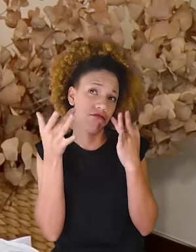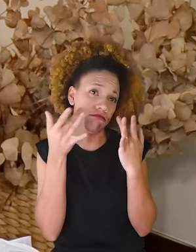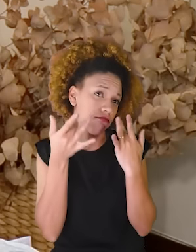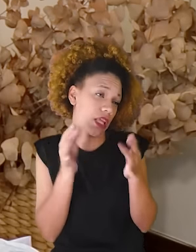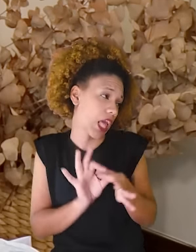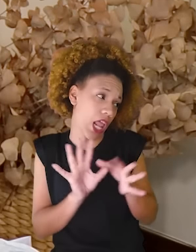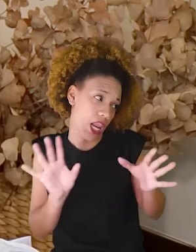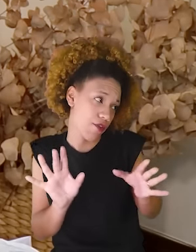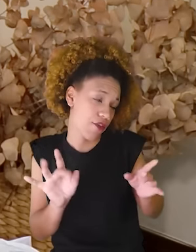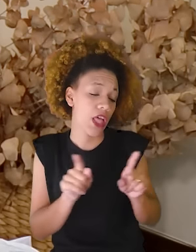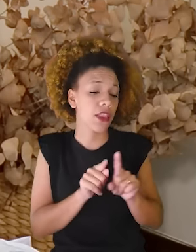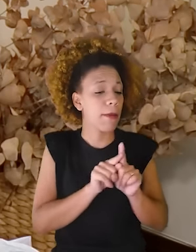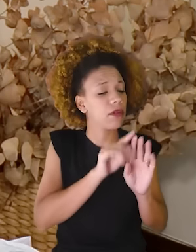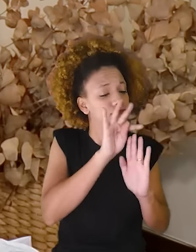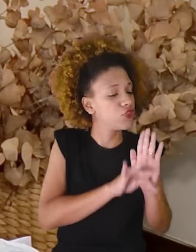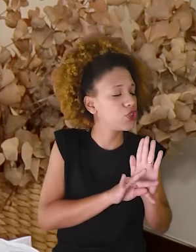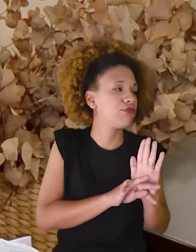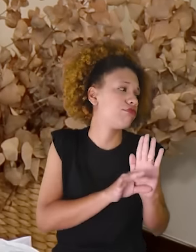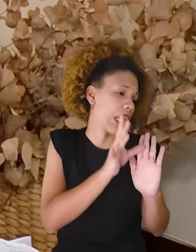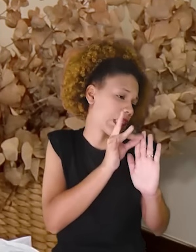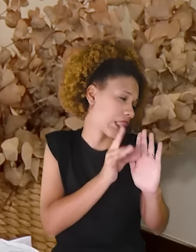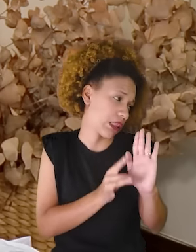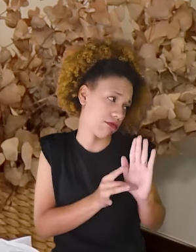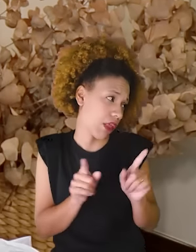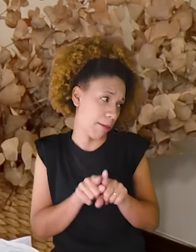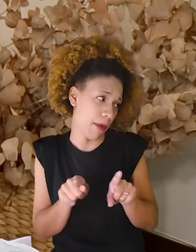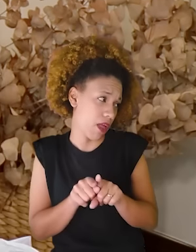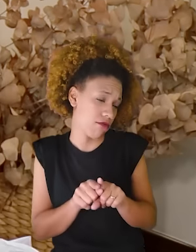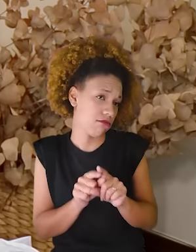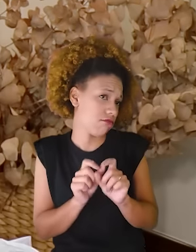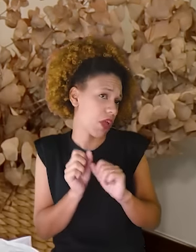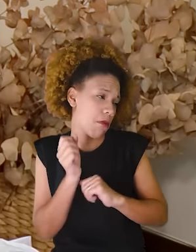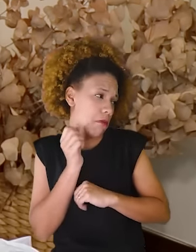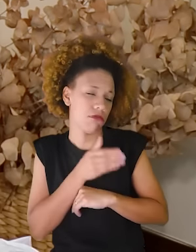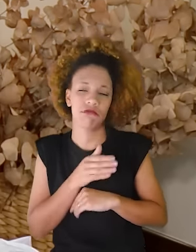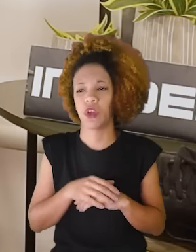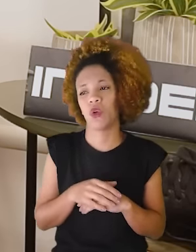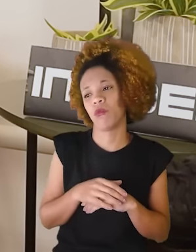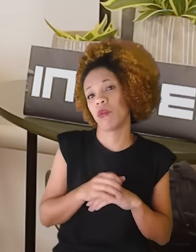assim tem standup que é mais [ __ ] também você pode criar sua linha é o Web bullying eu assisto